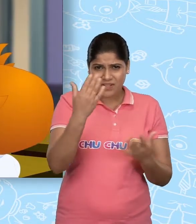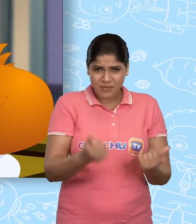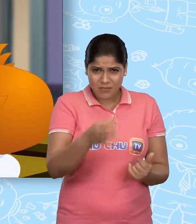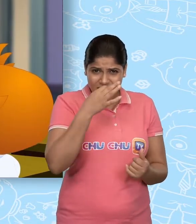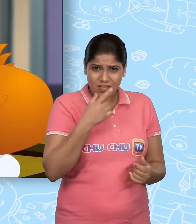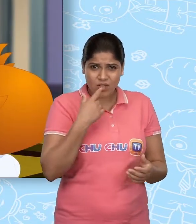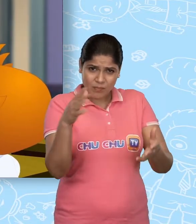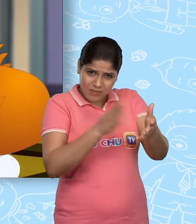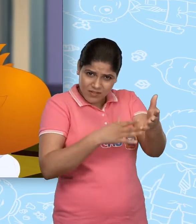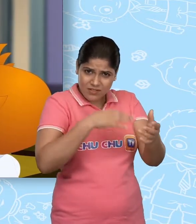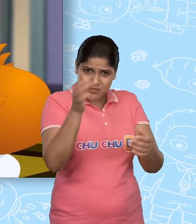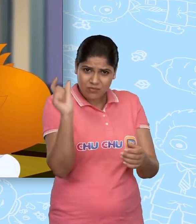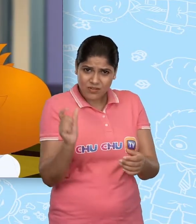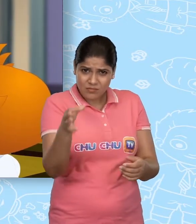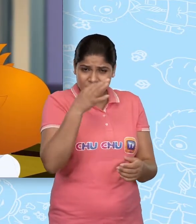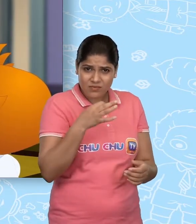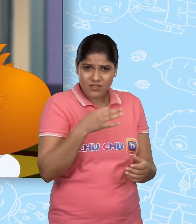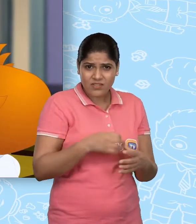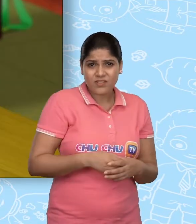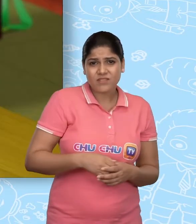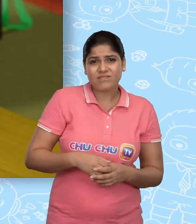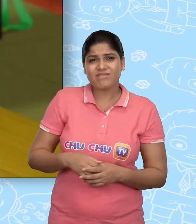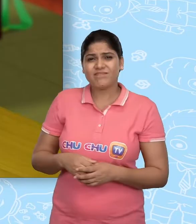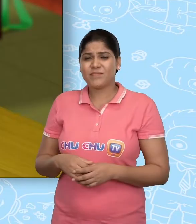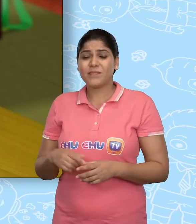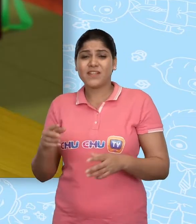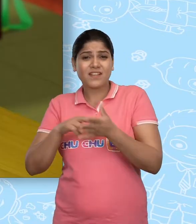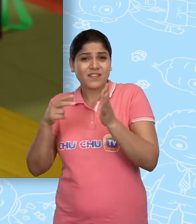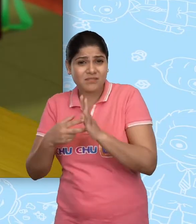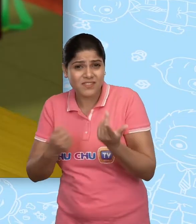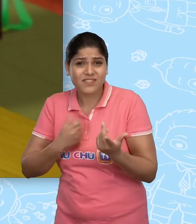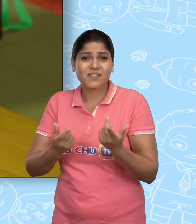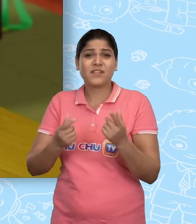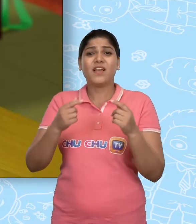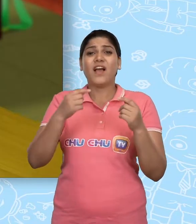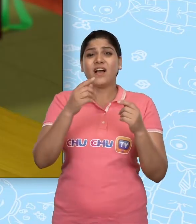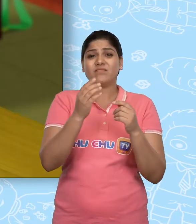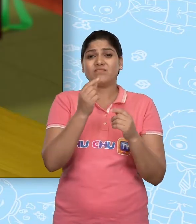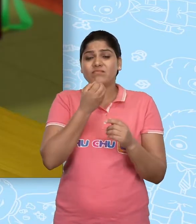क्या तुमने अभी word blood का ChaCha। मेरा मतलब है बड